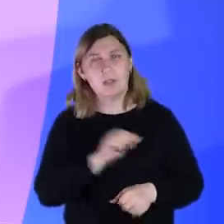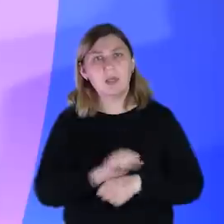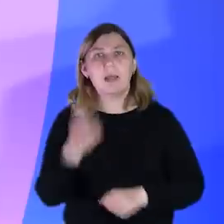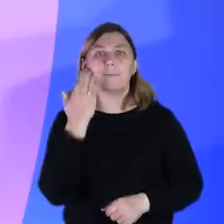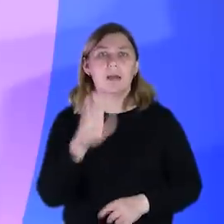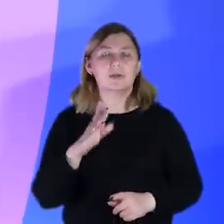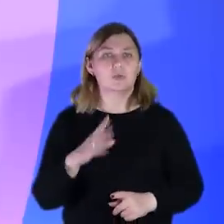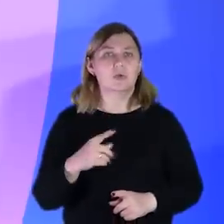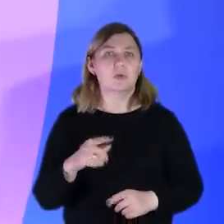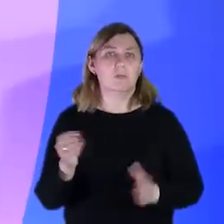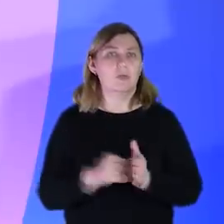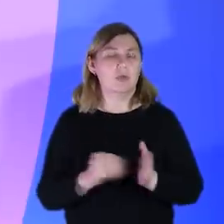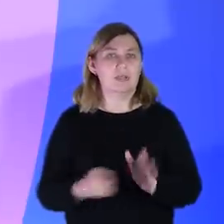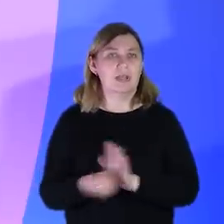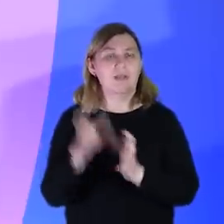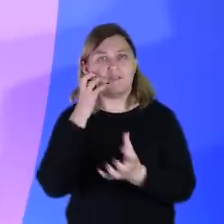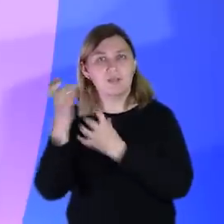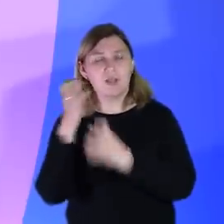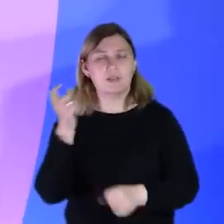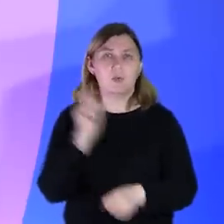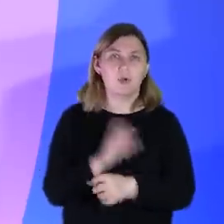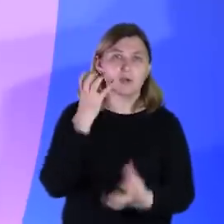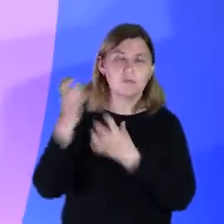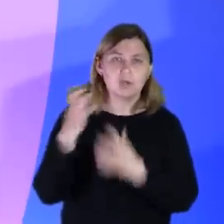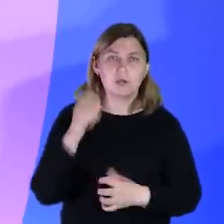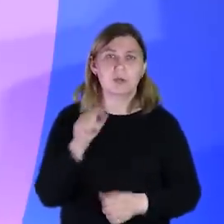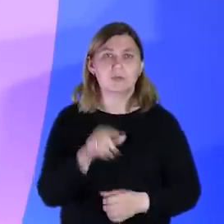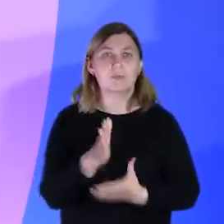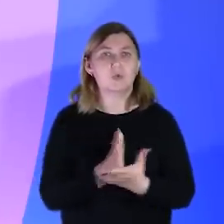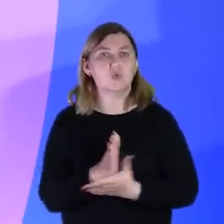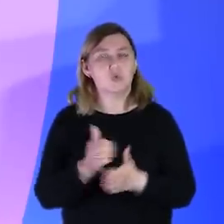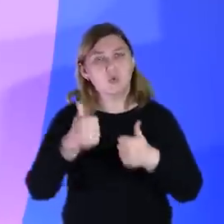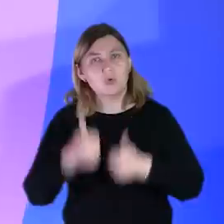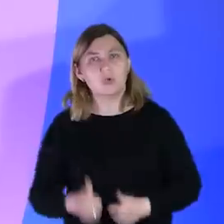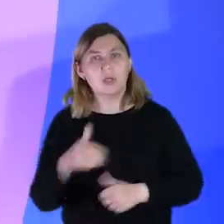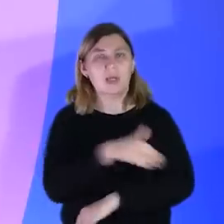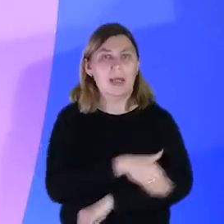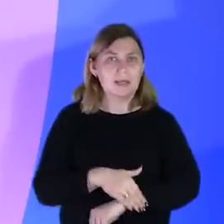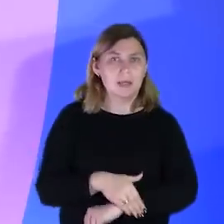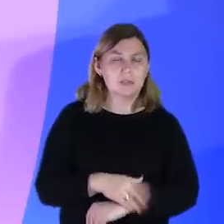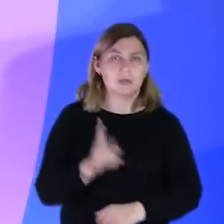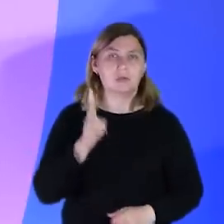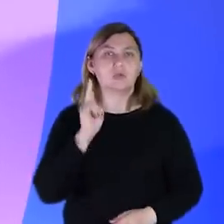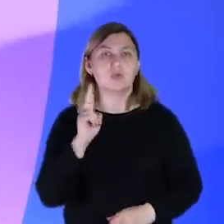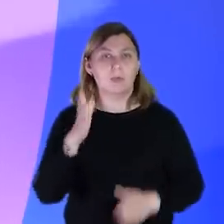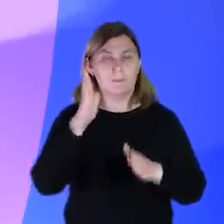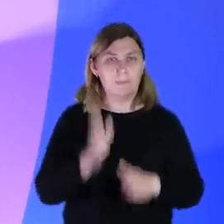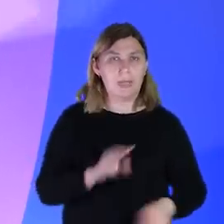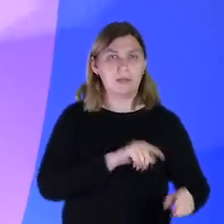pożyteczni dla wywiadu i kontrwywiadu. Chociażby żeby ustawić odpowiednio służby ochrony granicy, żeby kogoś, kto na tej ścieżce przemytniczej jest ,